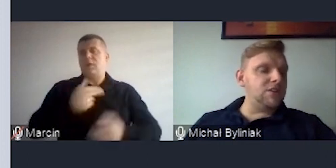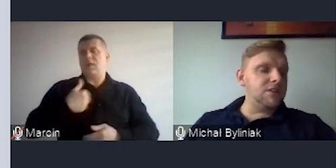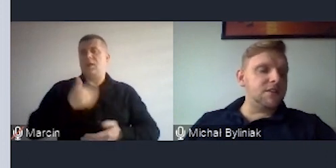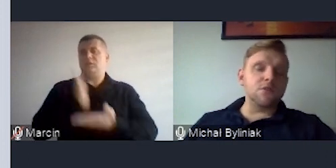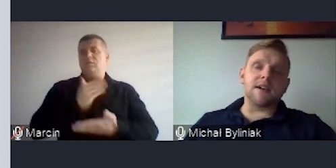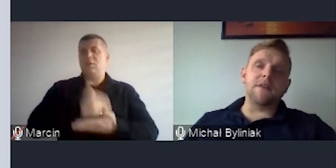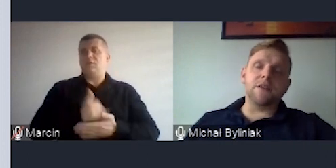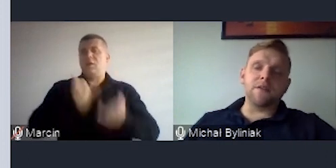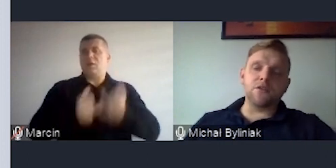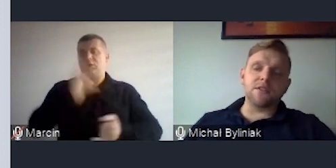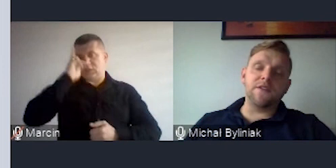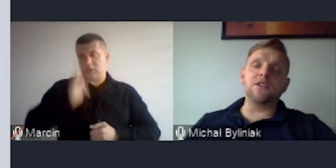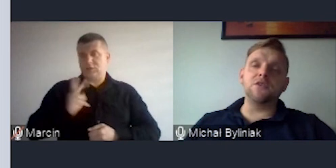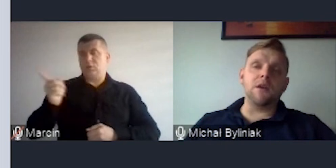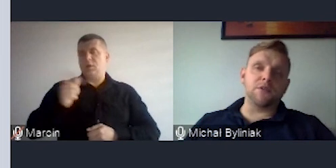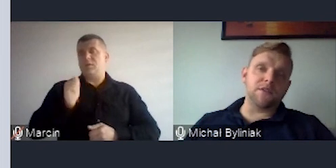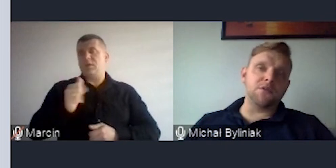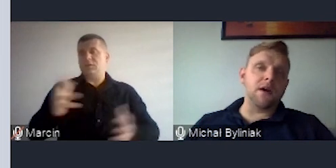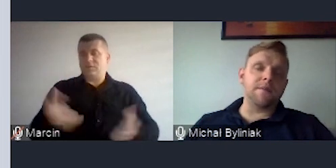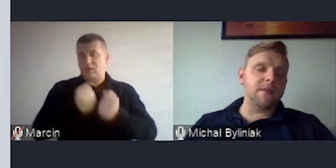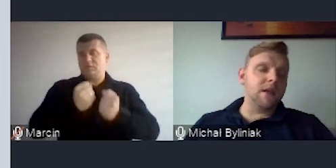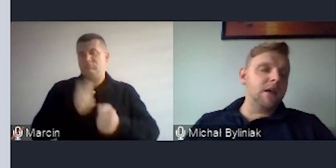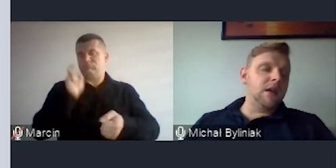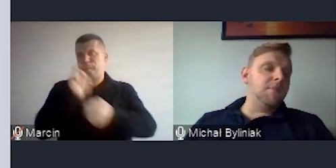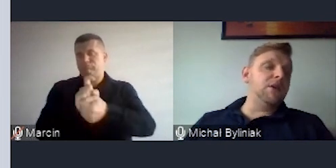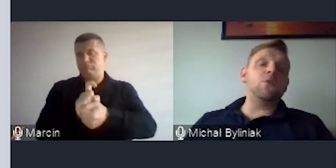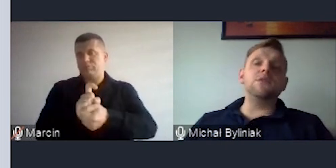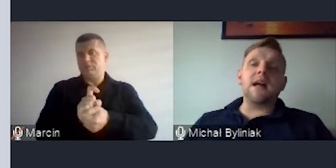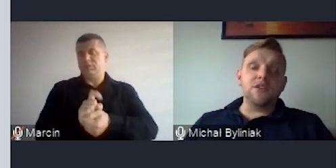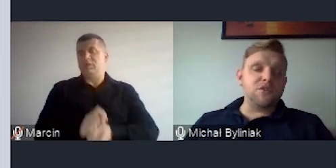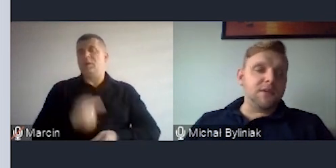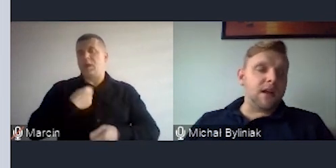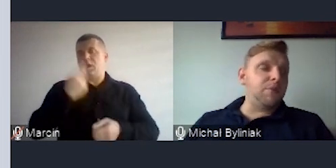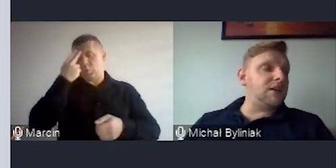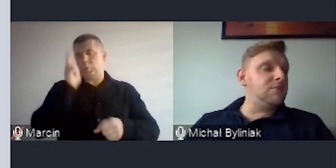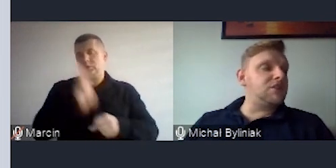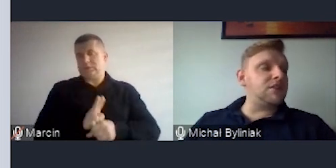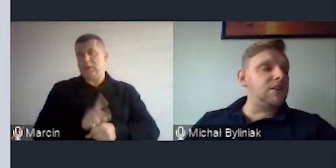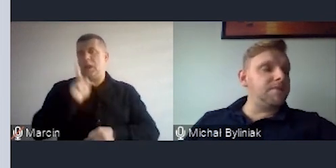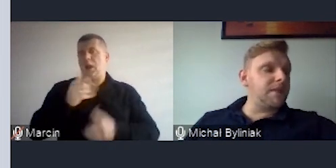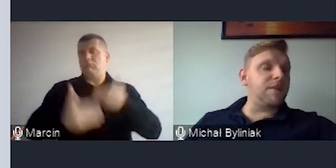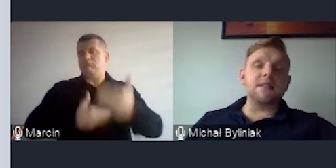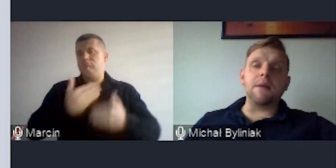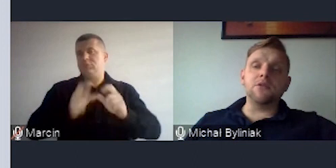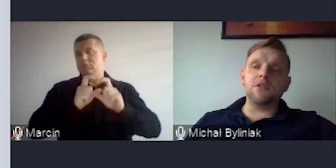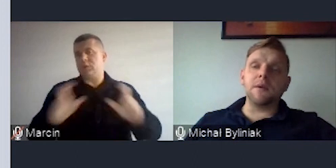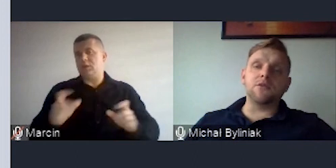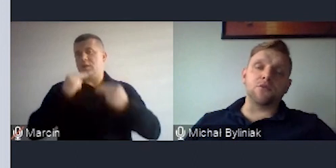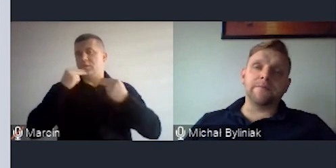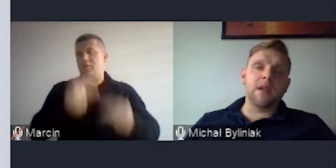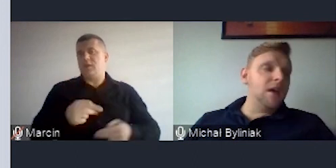jeśli instytucja kwalifikowalność stwierdziła i podważyła, my ją uznaliśmy, ale po jakimś czasie wracamy do tematu,